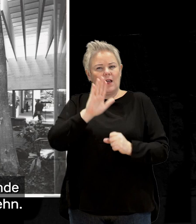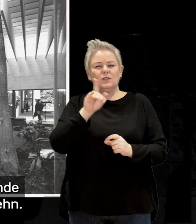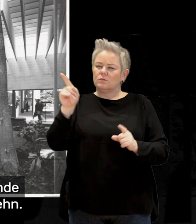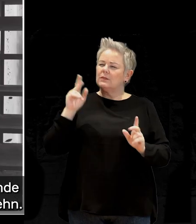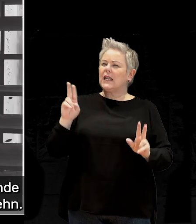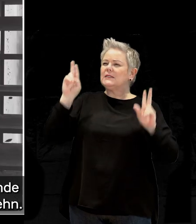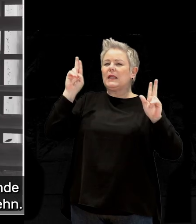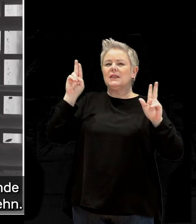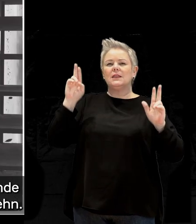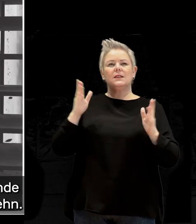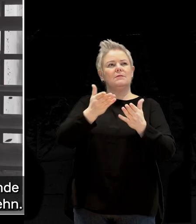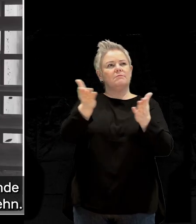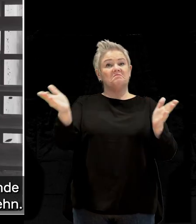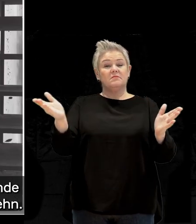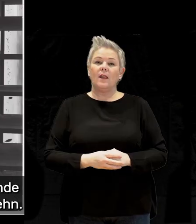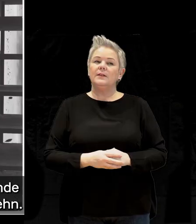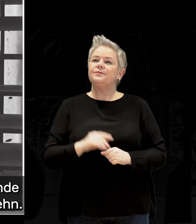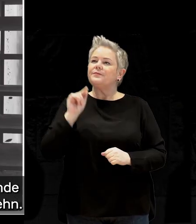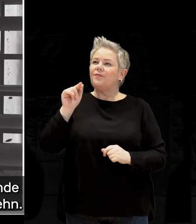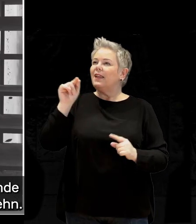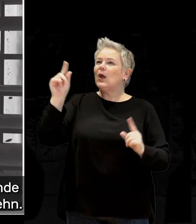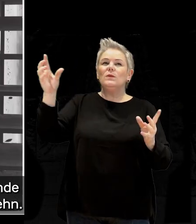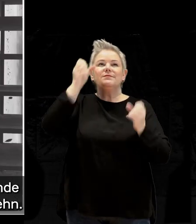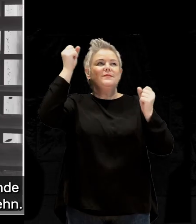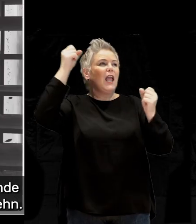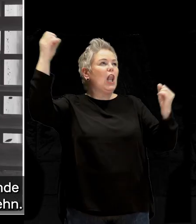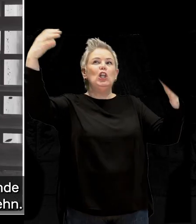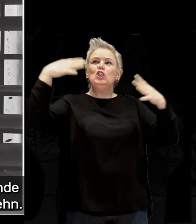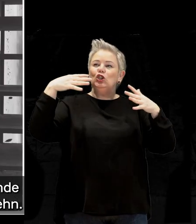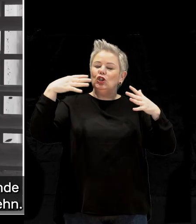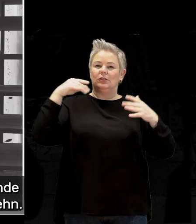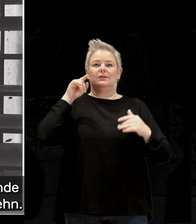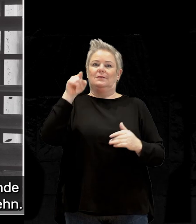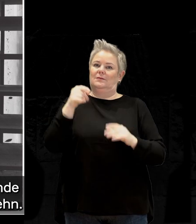Å fange lyset var gjennomgående for alle prosjektene til Sverre Fehn.